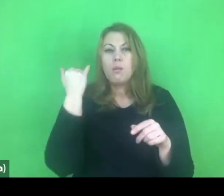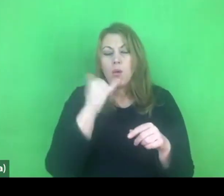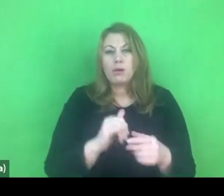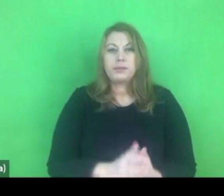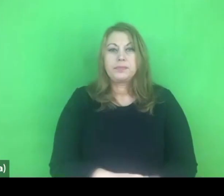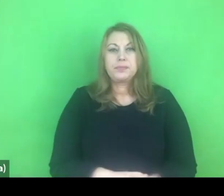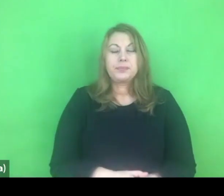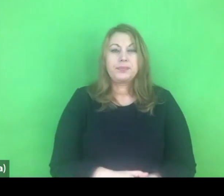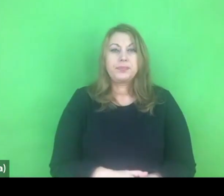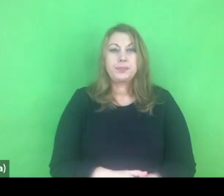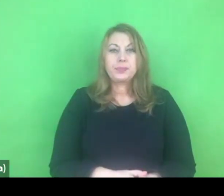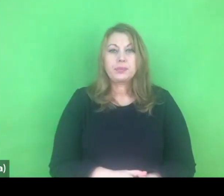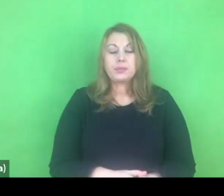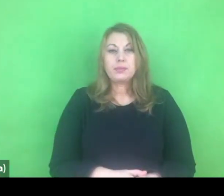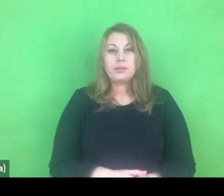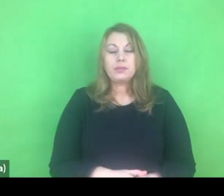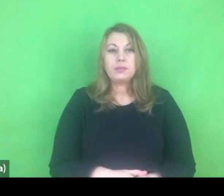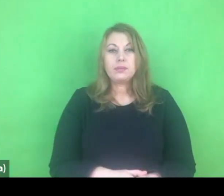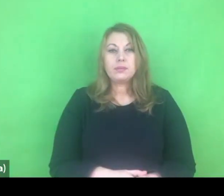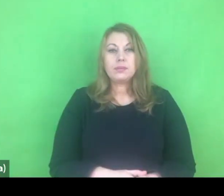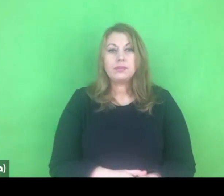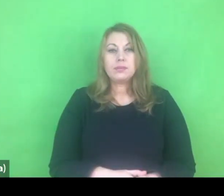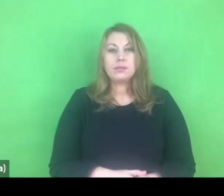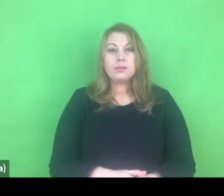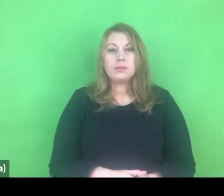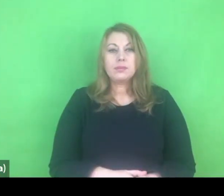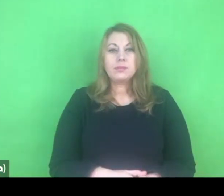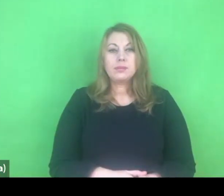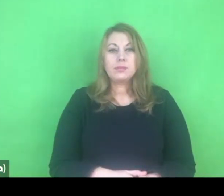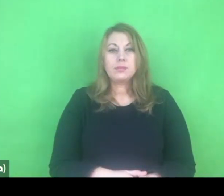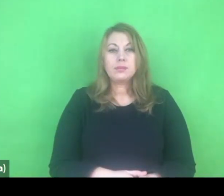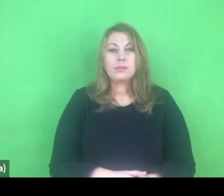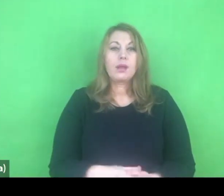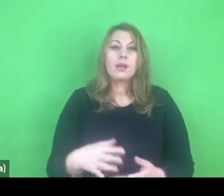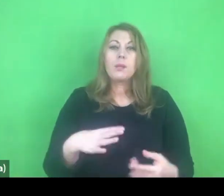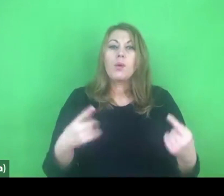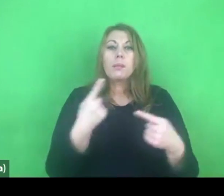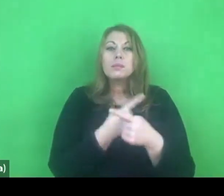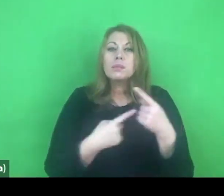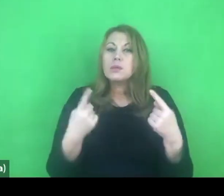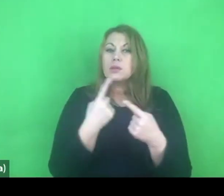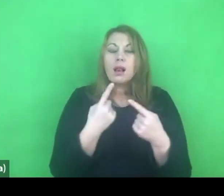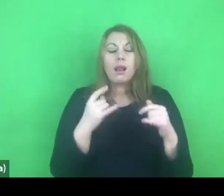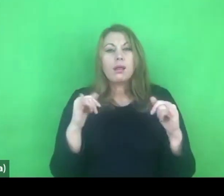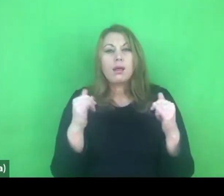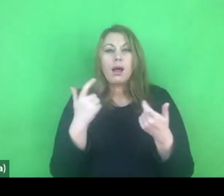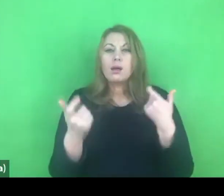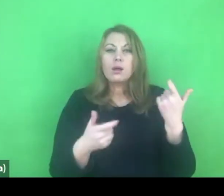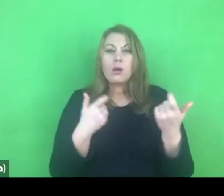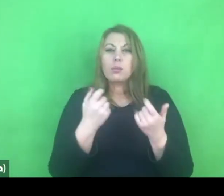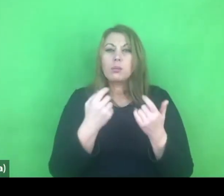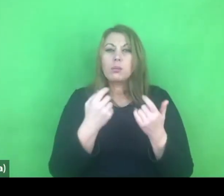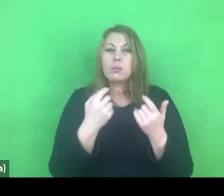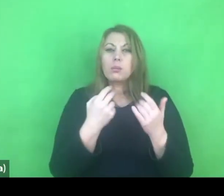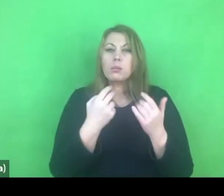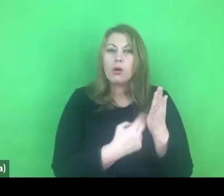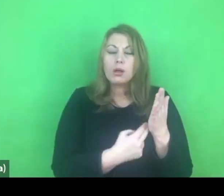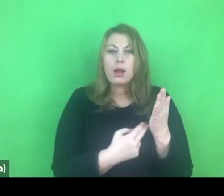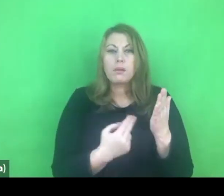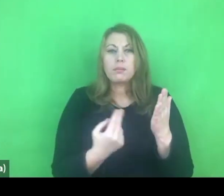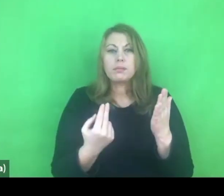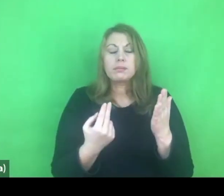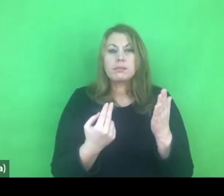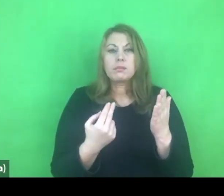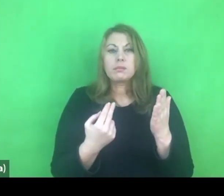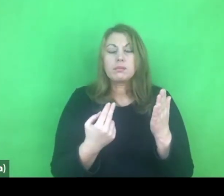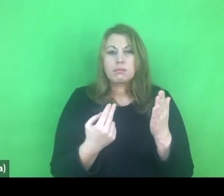Jak myślałam o tym, w jaki sposób przedstawić Państwu problem związany z konwencją i pomysł na jej wypowiedzenie